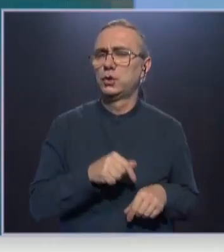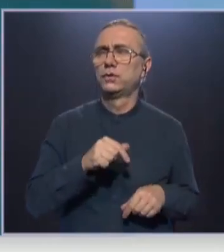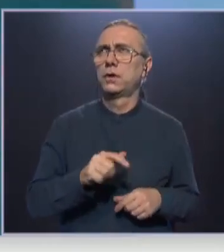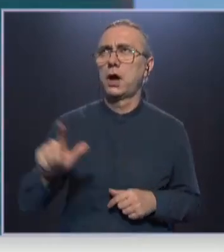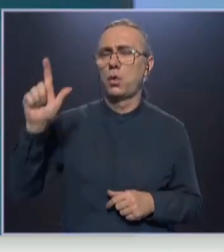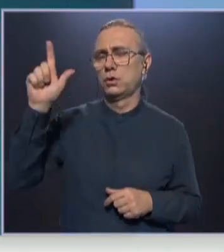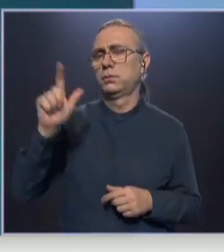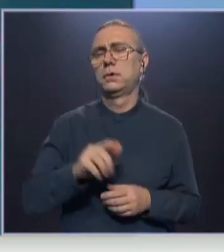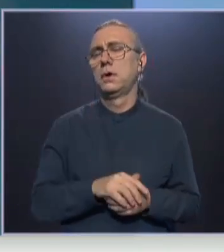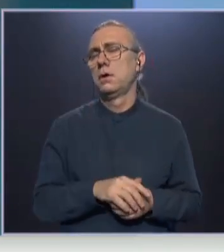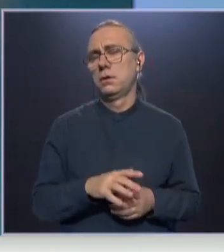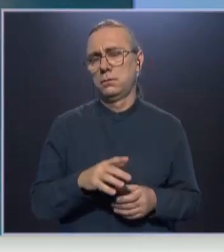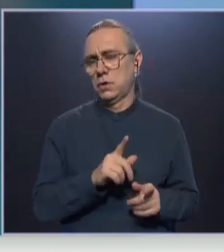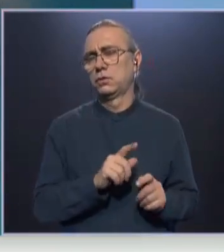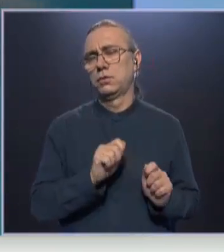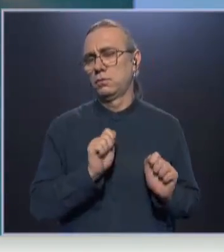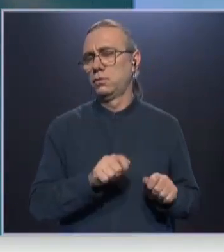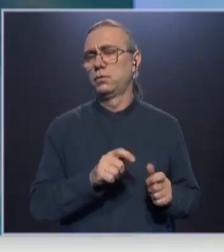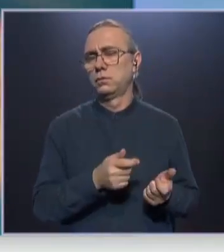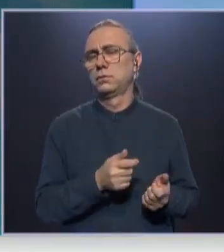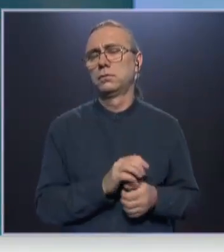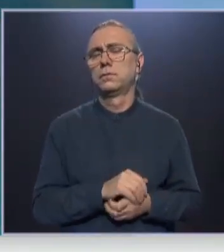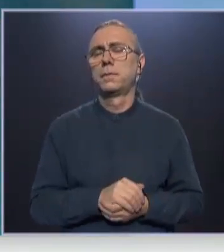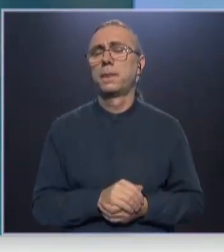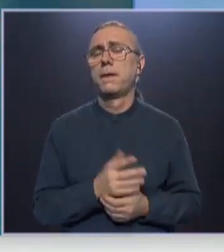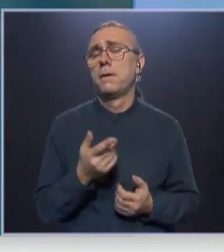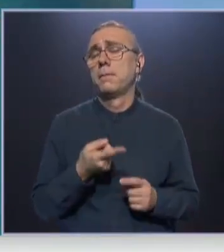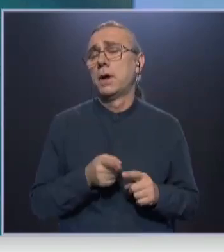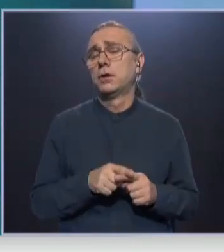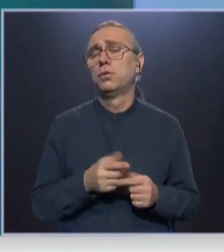назидательно Так что как-то унижать послушание алтарника